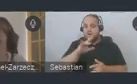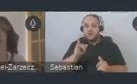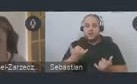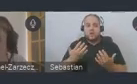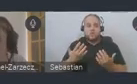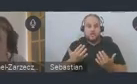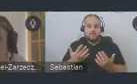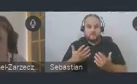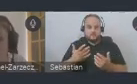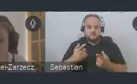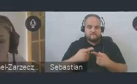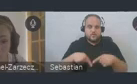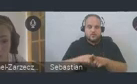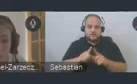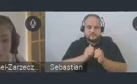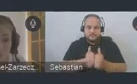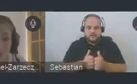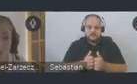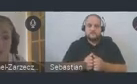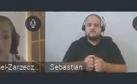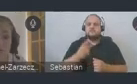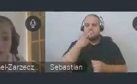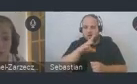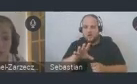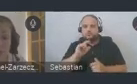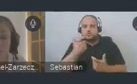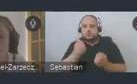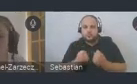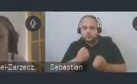Wytłumacz, zwróć uwagę na trudności. No i wdrożenie.